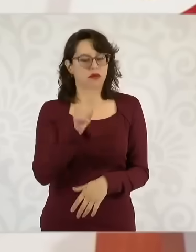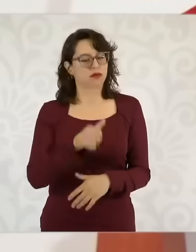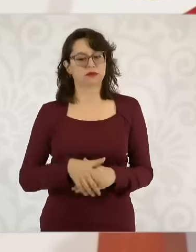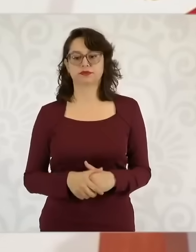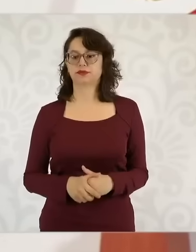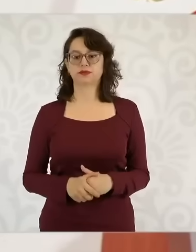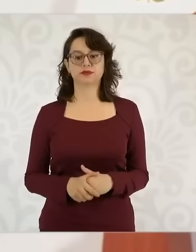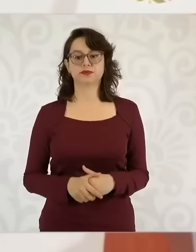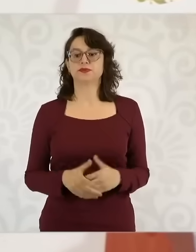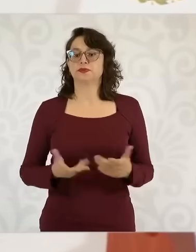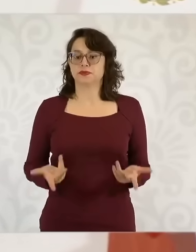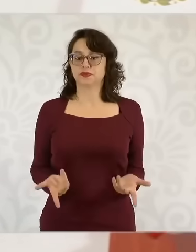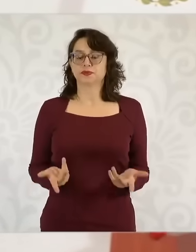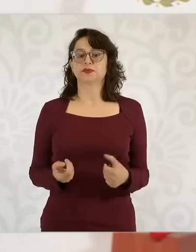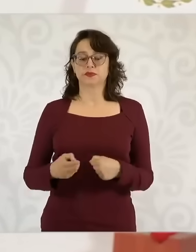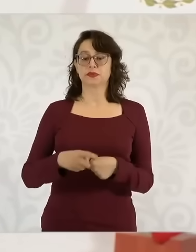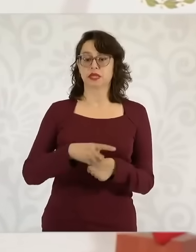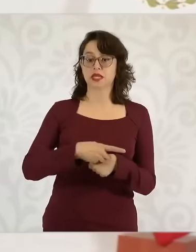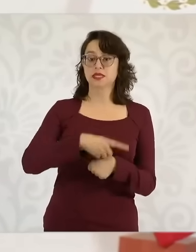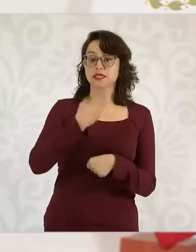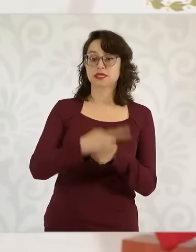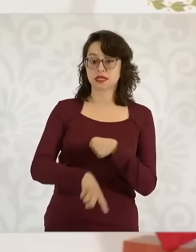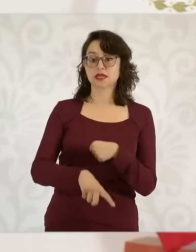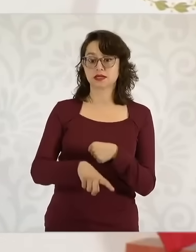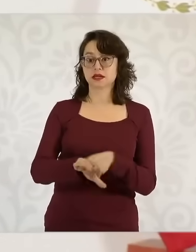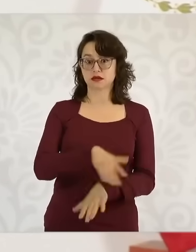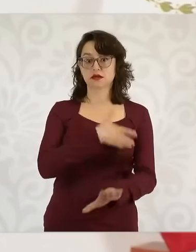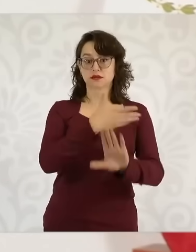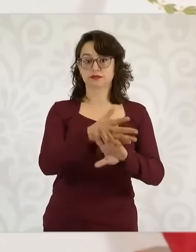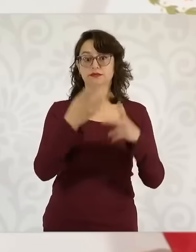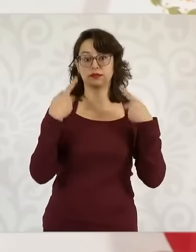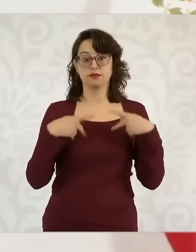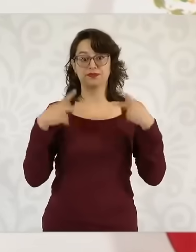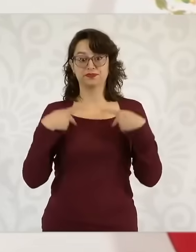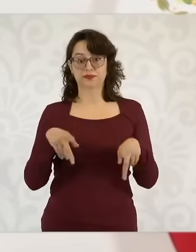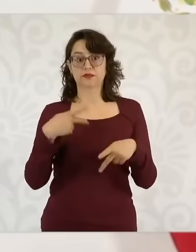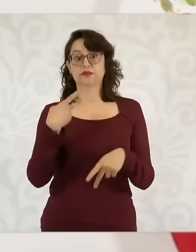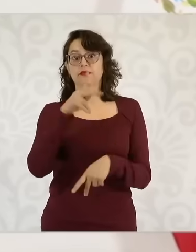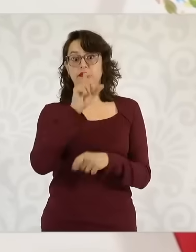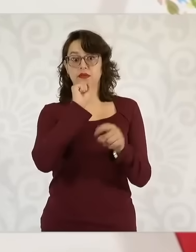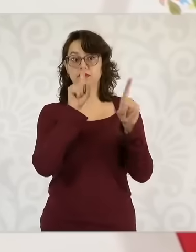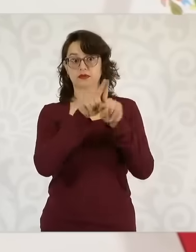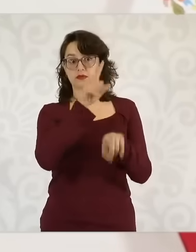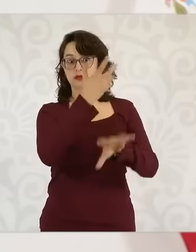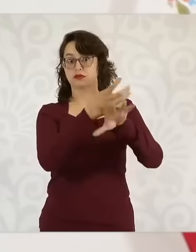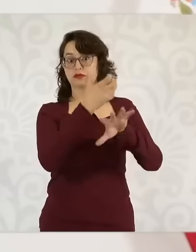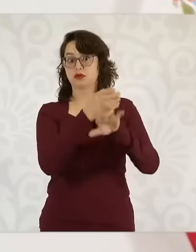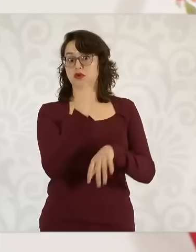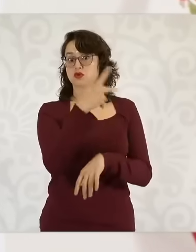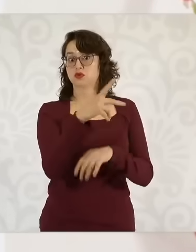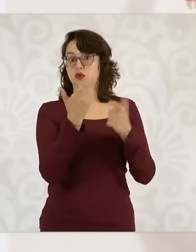eso iba a dañar no solamente pues a las personas sino a la propia economía de los Estados Unidos